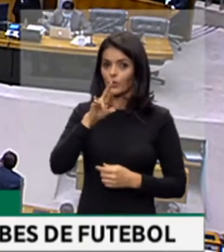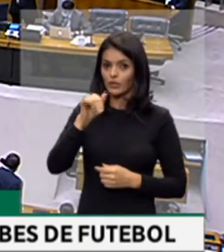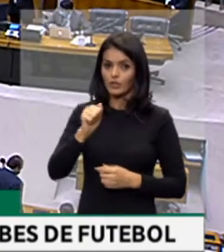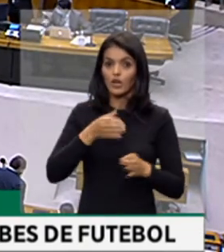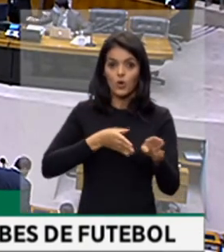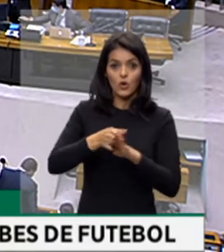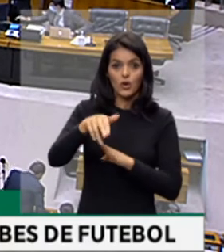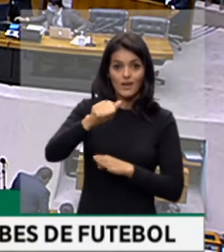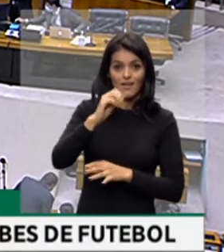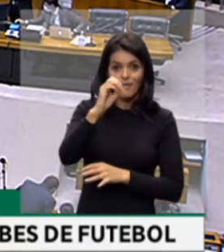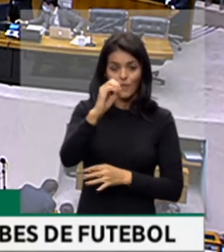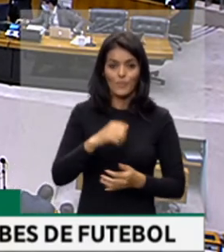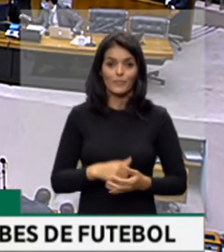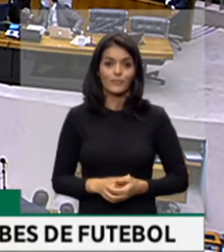[DEPUTADA]: OBRIGADA. -- [PRESIDENTE]: COMO